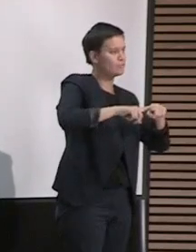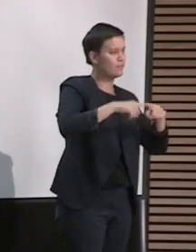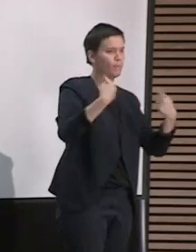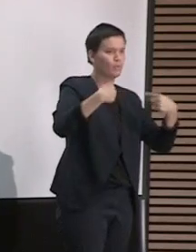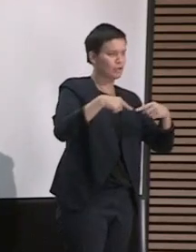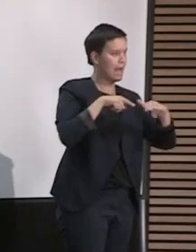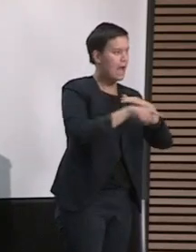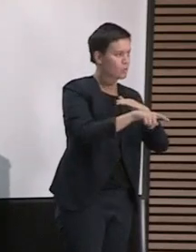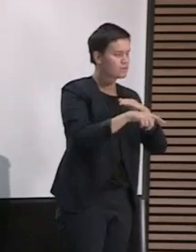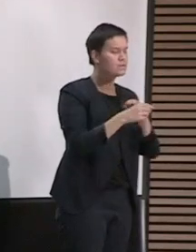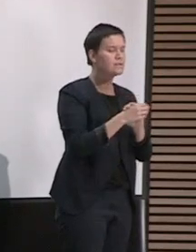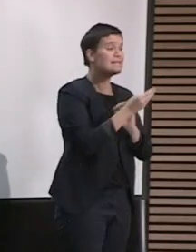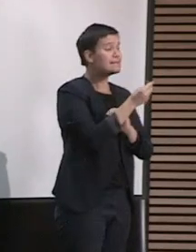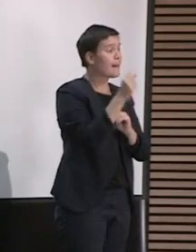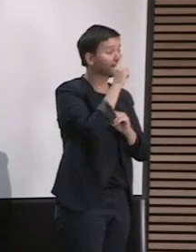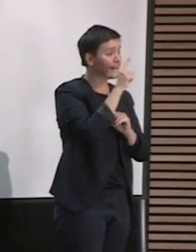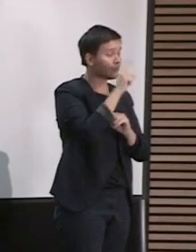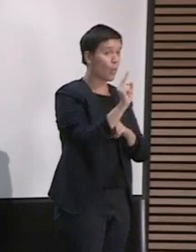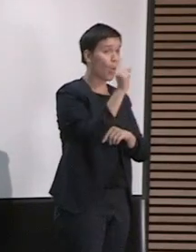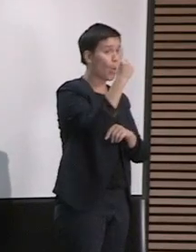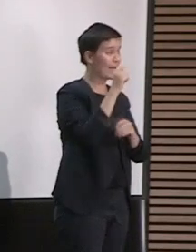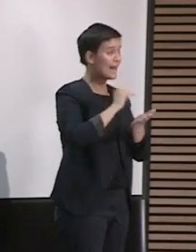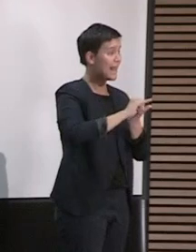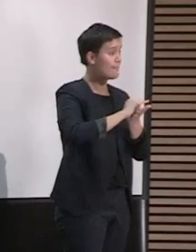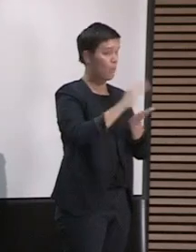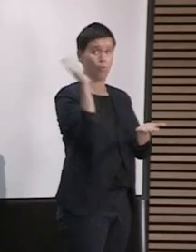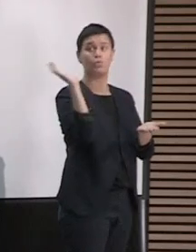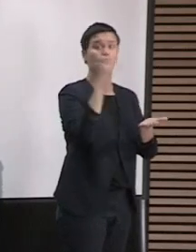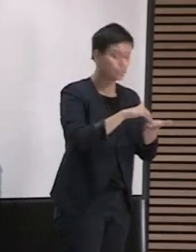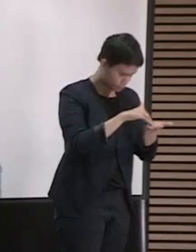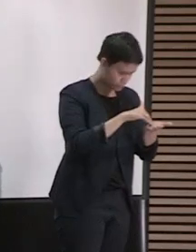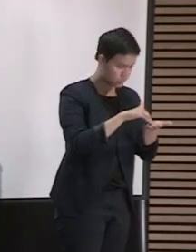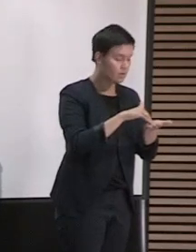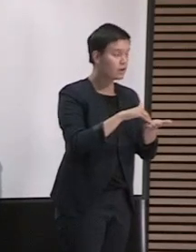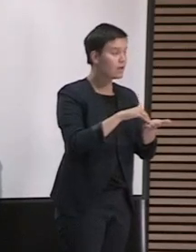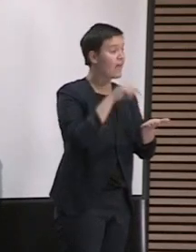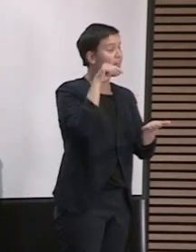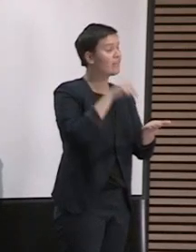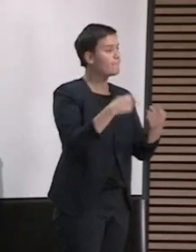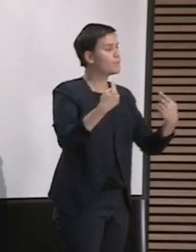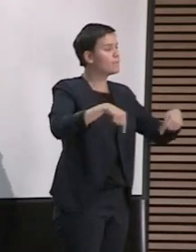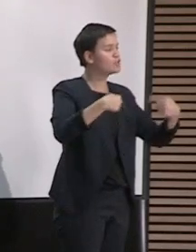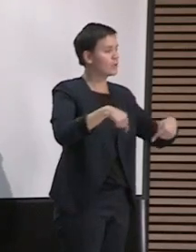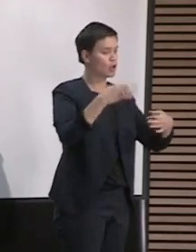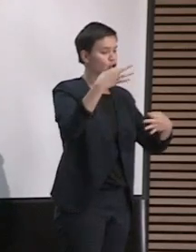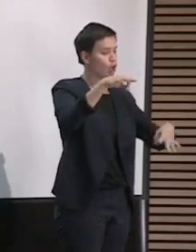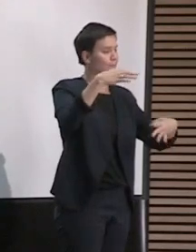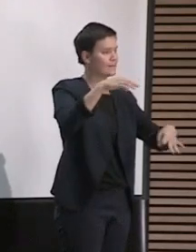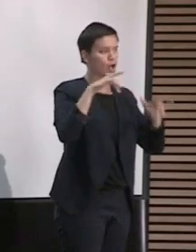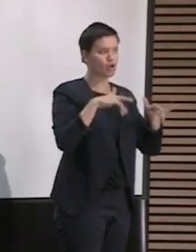kairipoata: Hei patai noa mo